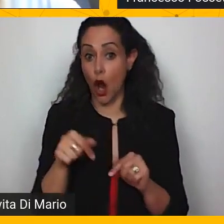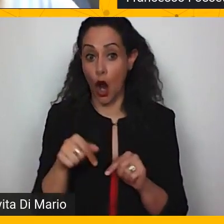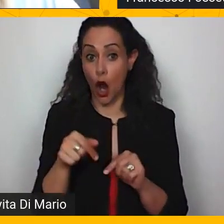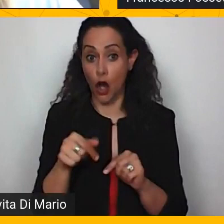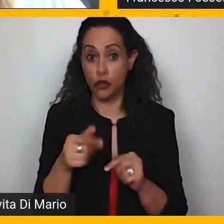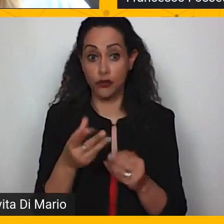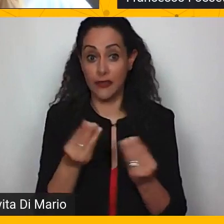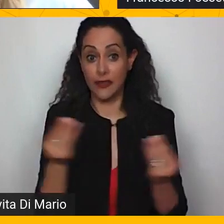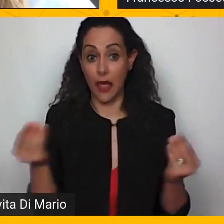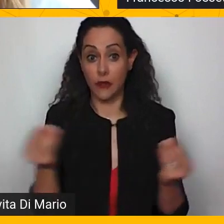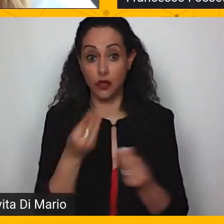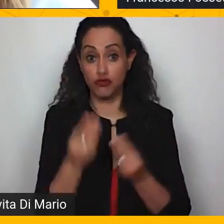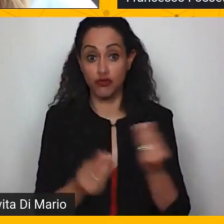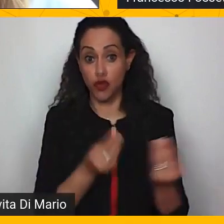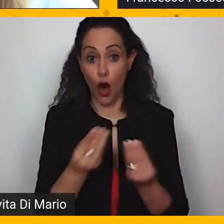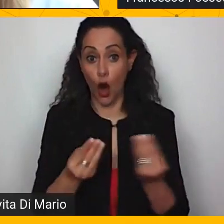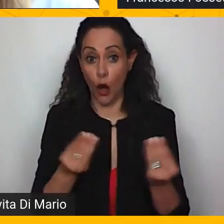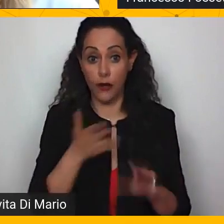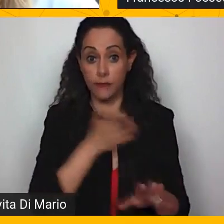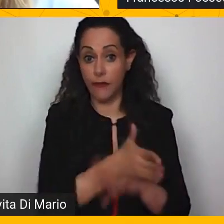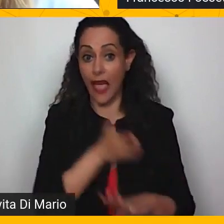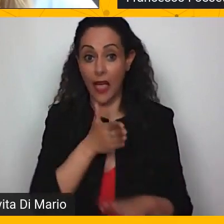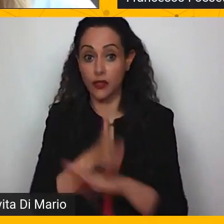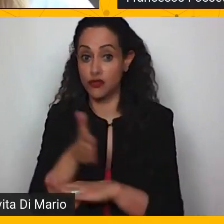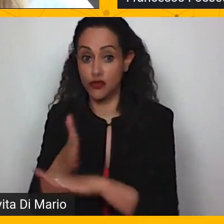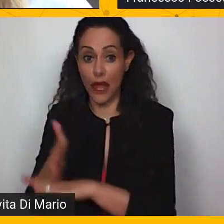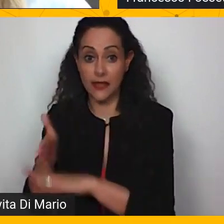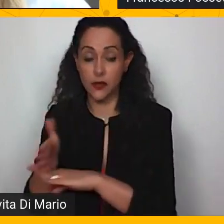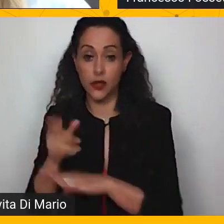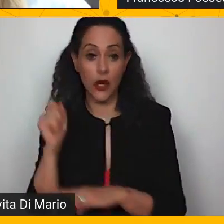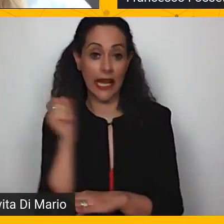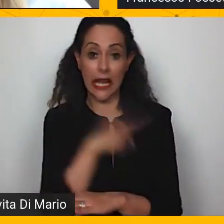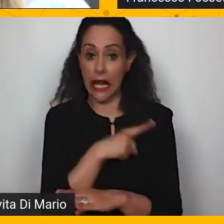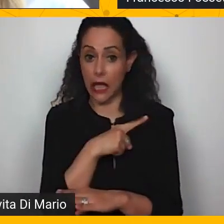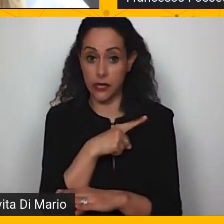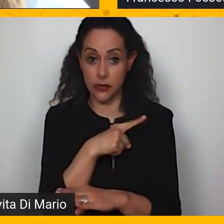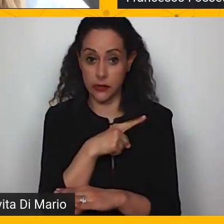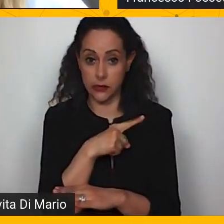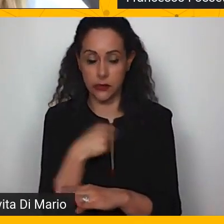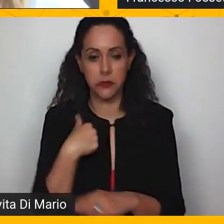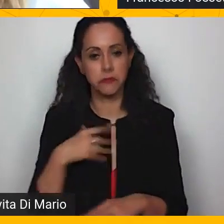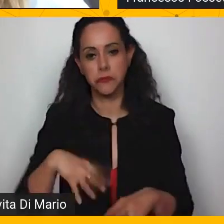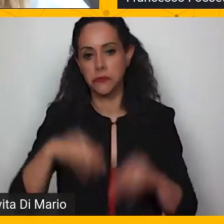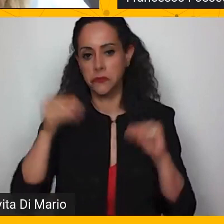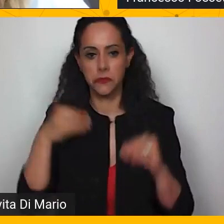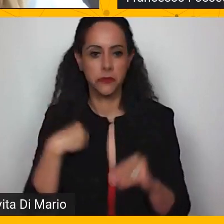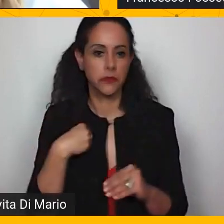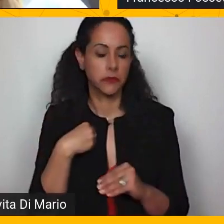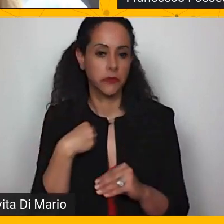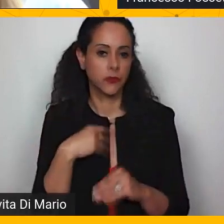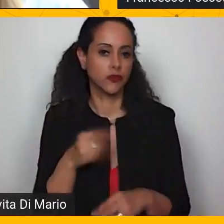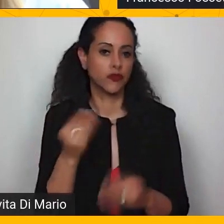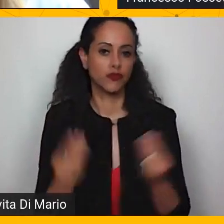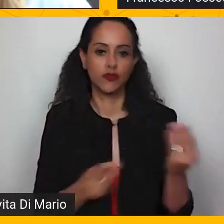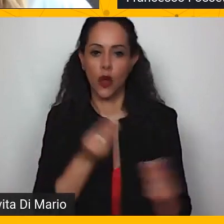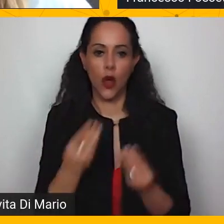giochi l'accesso a molti in realtà è gratuito. Cioè tu puoi